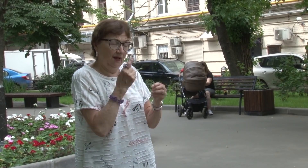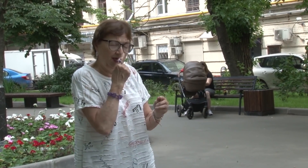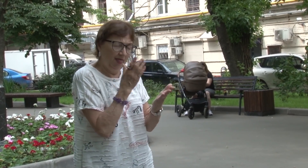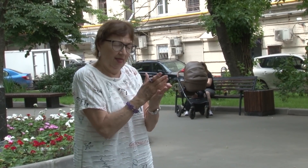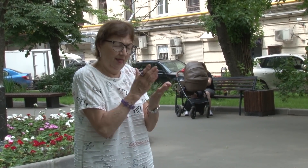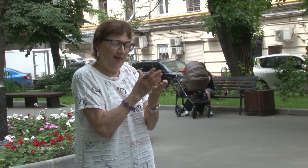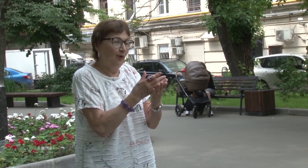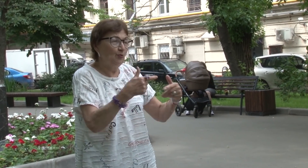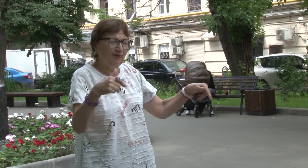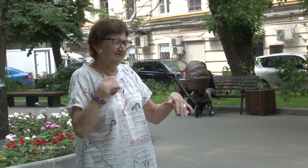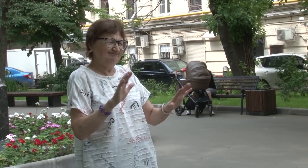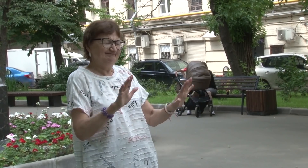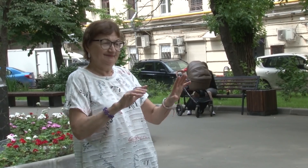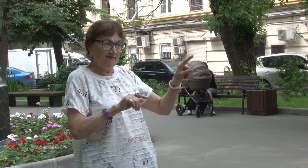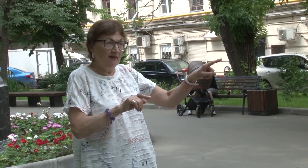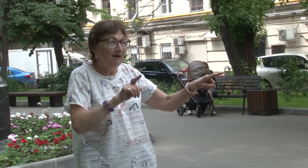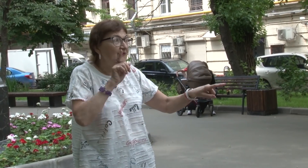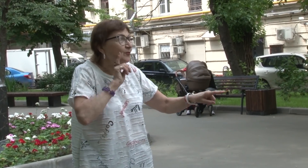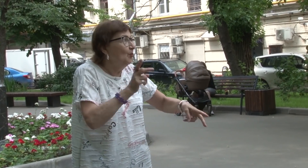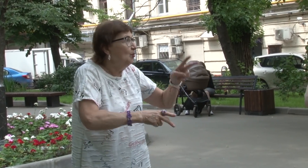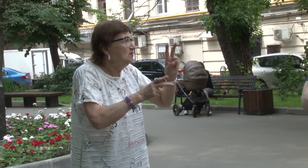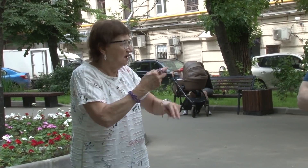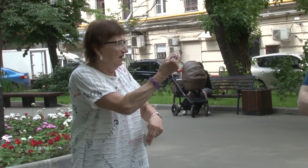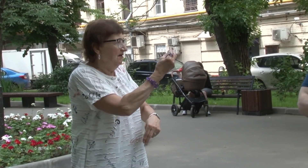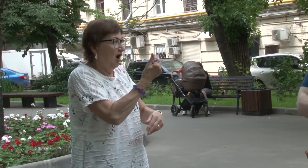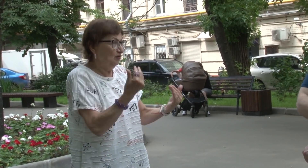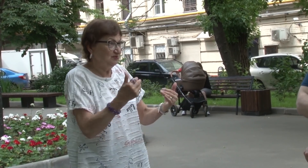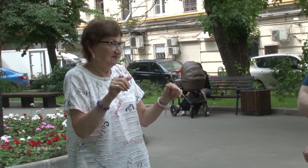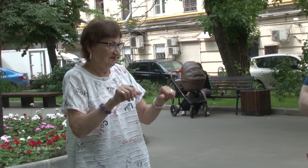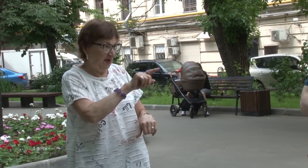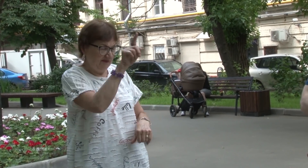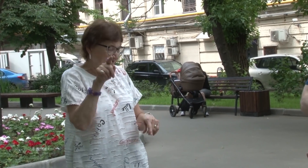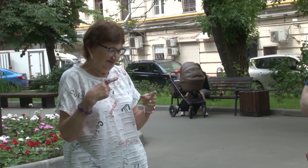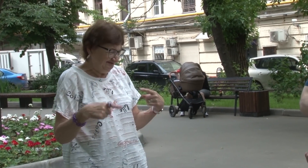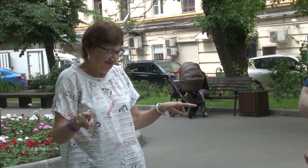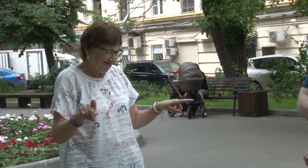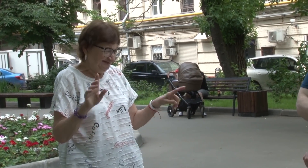Ничего другого есть не хотела. Так вкусно готовили. Сейчас уже готовят не так.